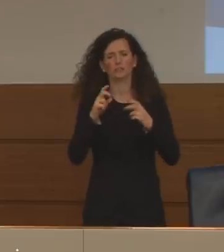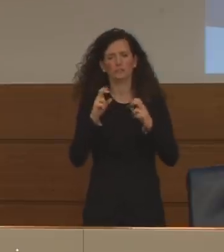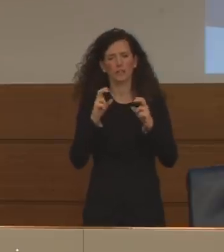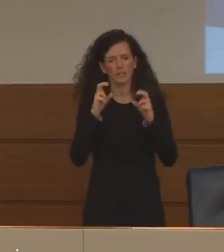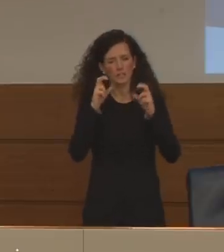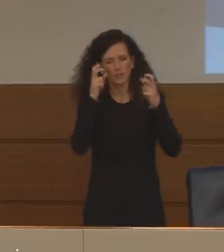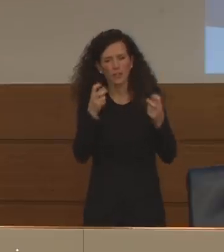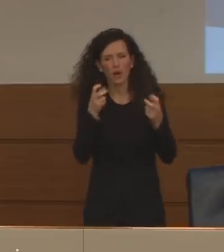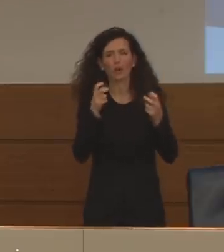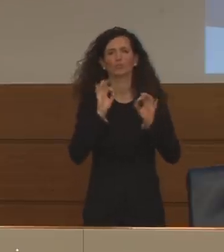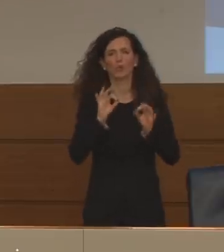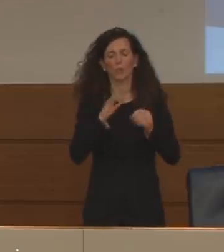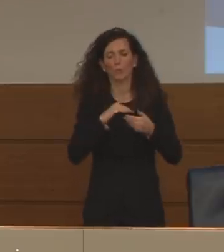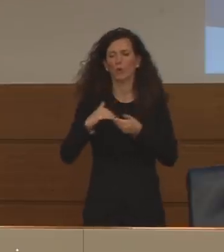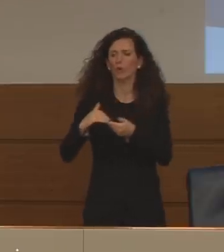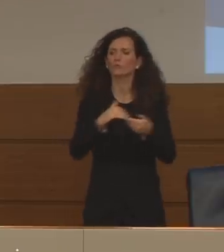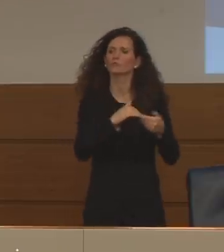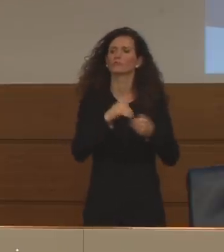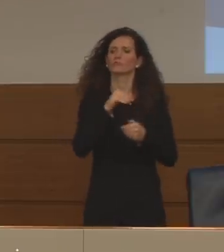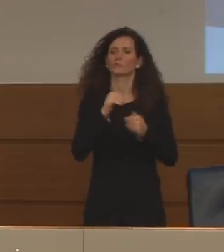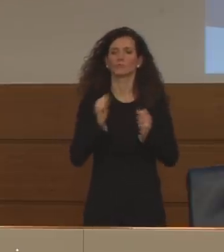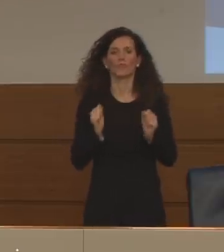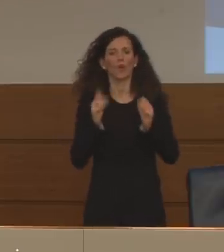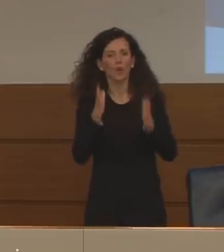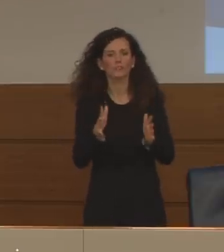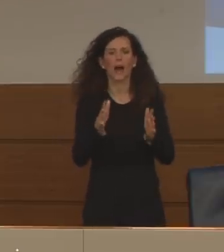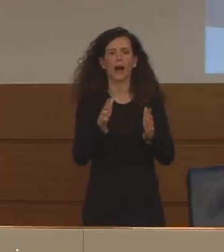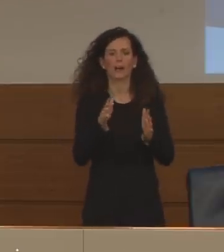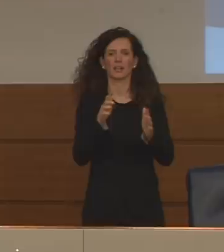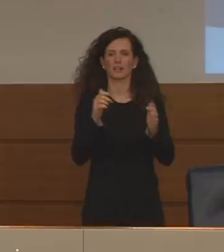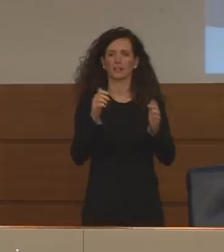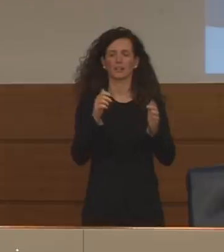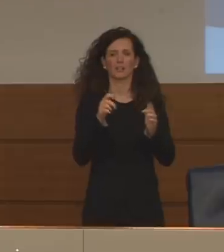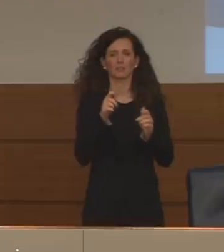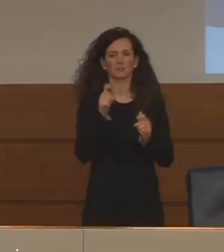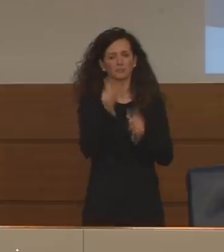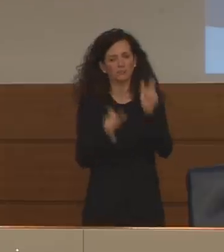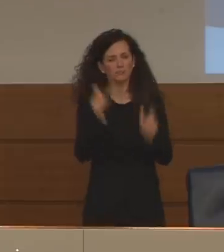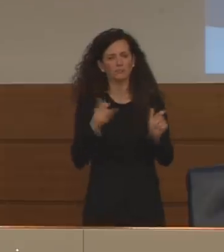società civile, i nostri volontari, le nostre volontarie che voglio ringraziare